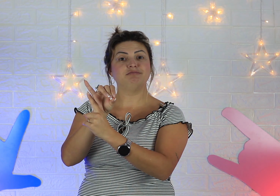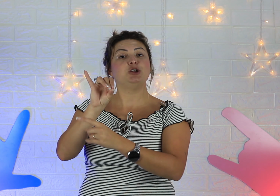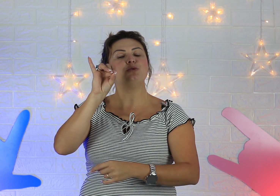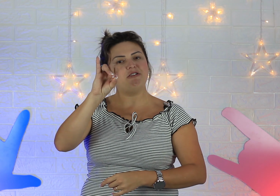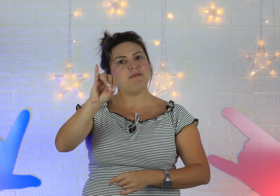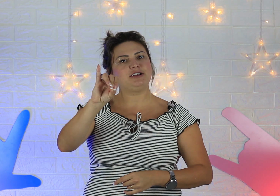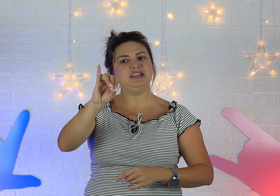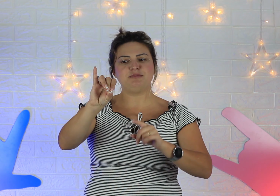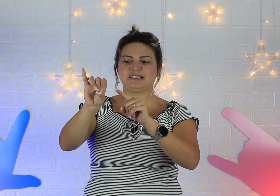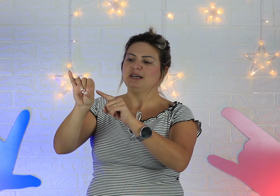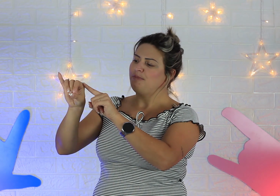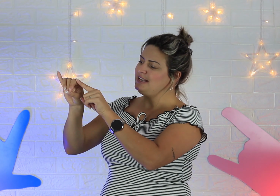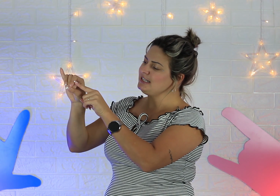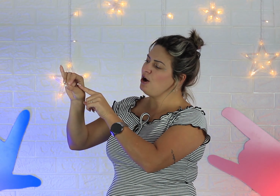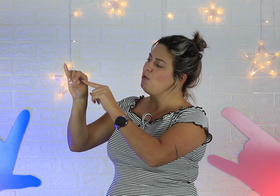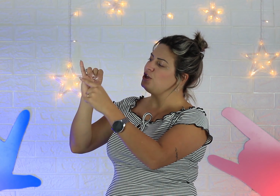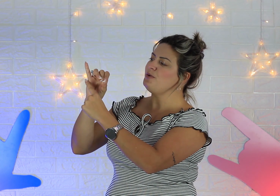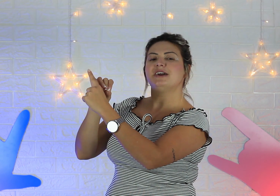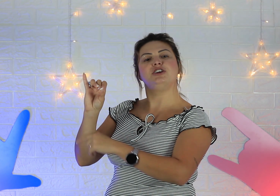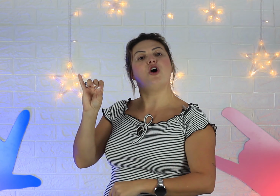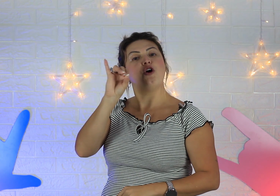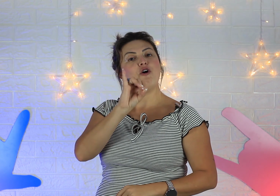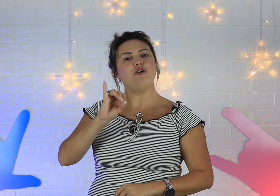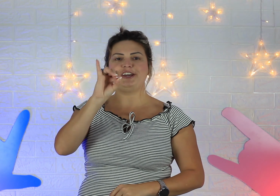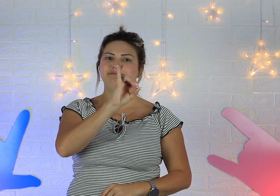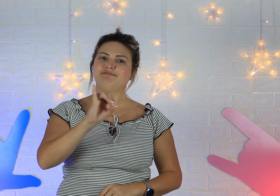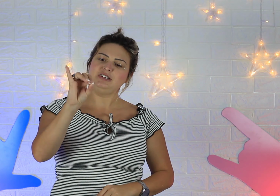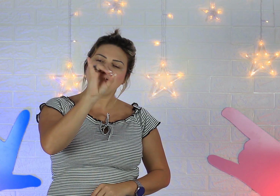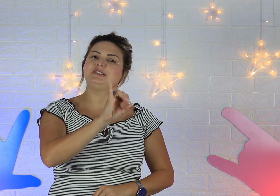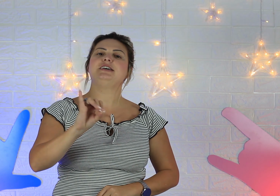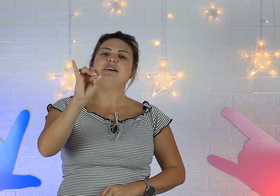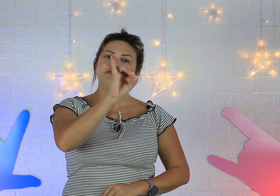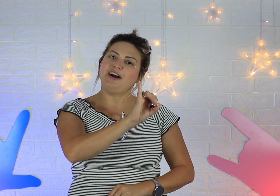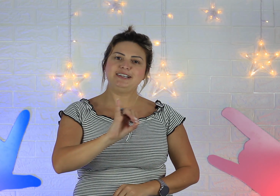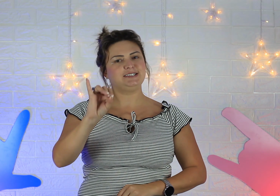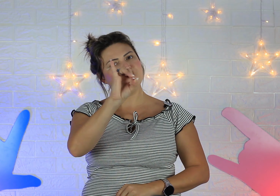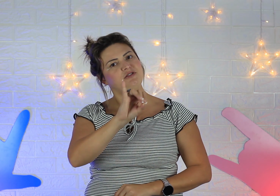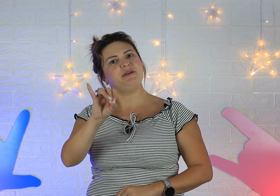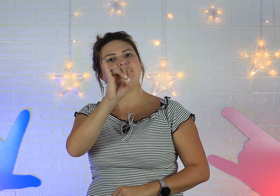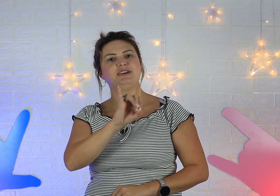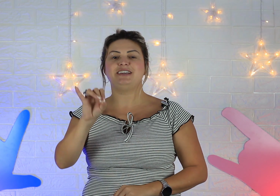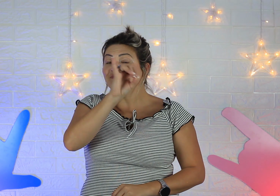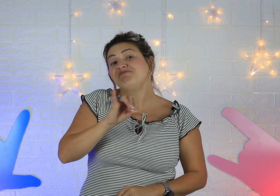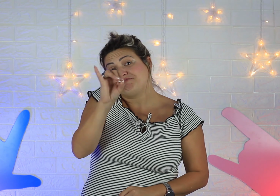ue do alfabeto em LIBRAS parece que é o loiro e aqui ó oi e aí você faz esse movimento aqui